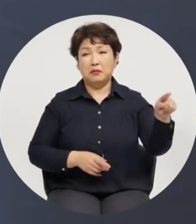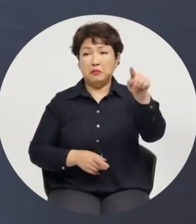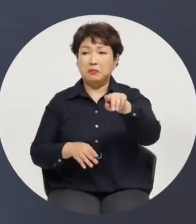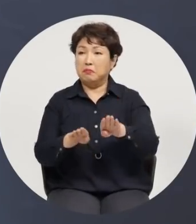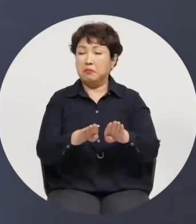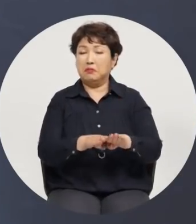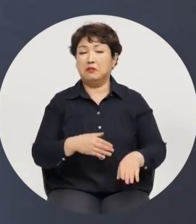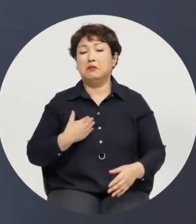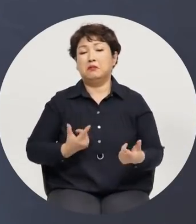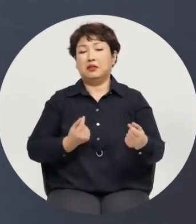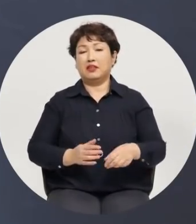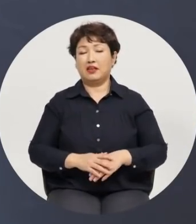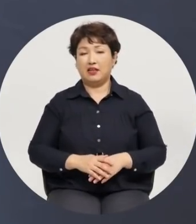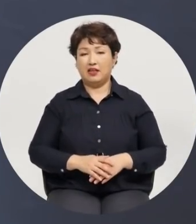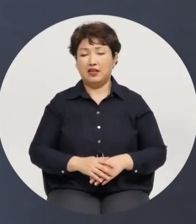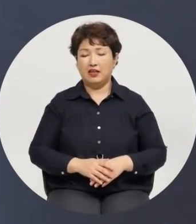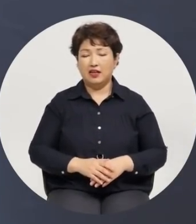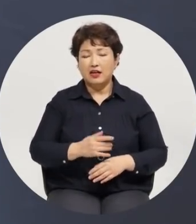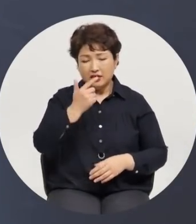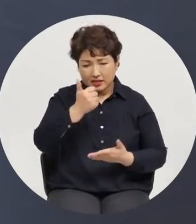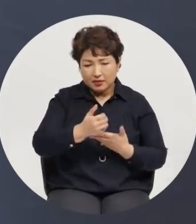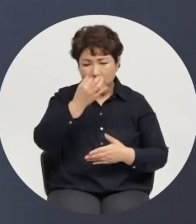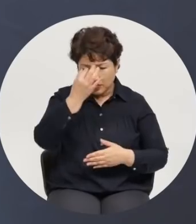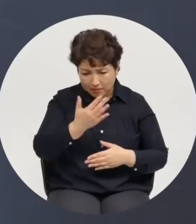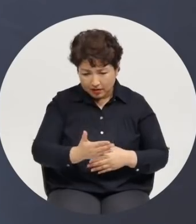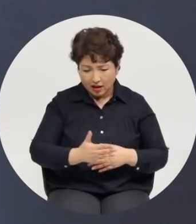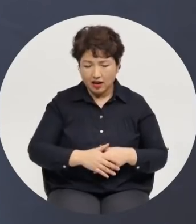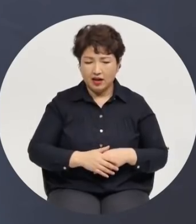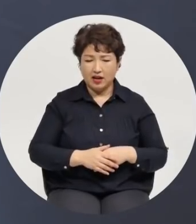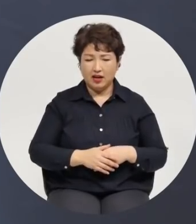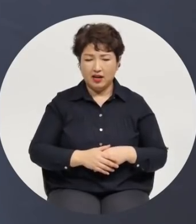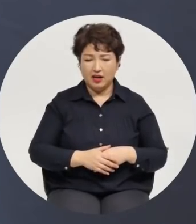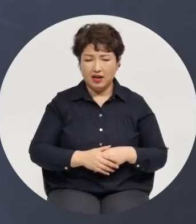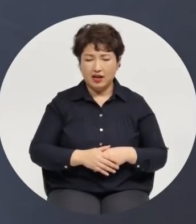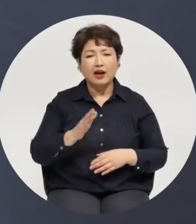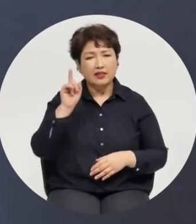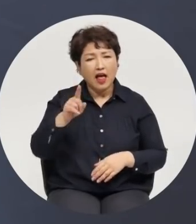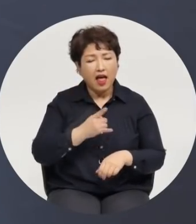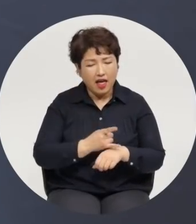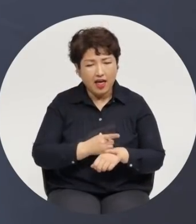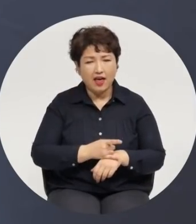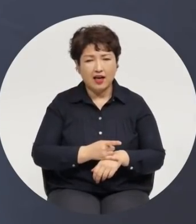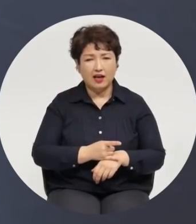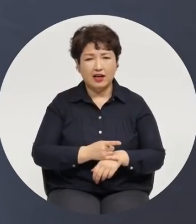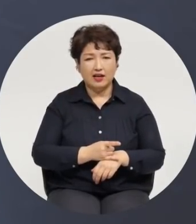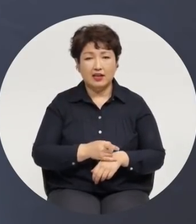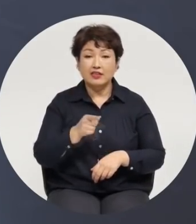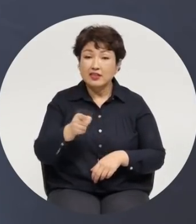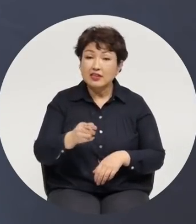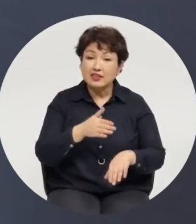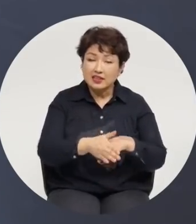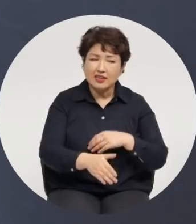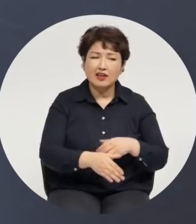"아이고 스님 죄송합니다 오늘은 이런 일이 있어서 못 했습니다 내일은 하겠습니다" 이렇게 말하는 것은 어른이고 아이는 항상